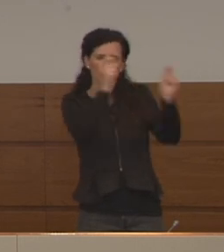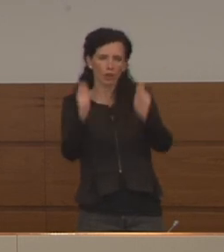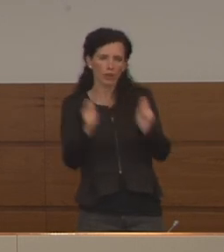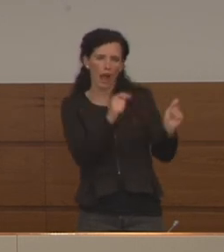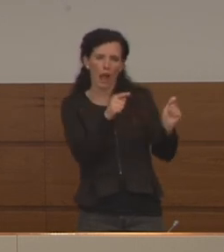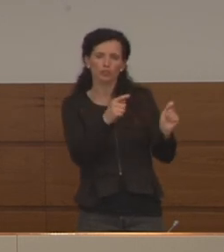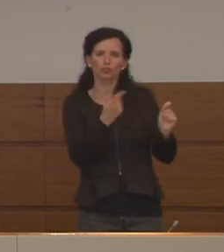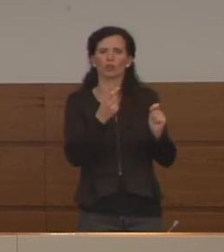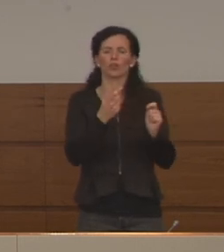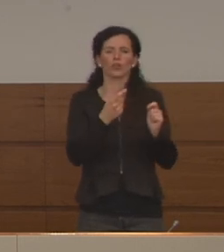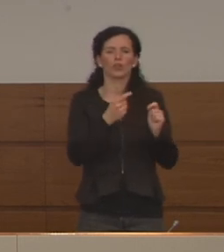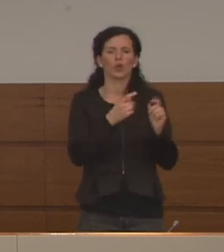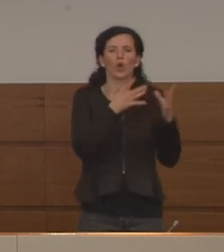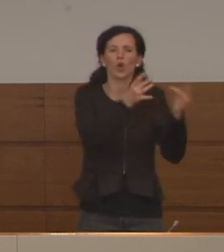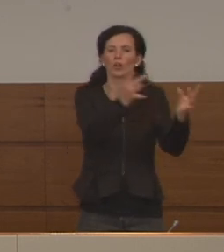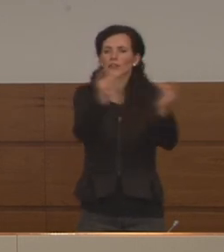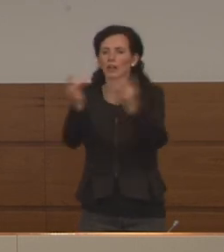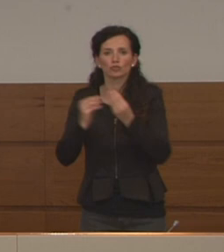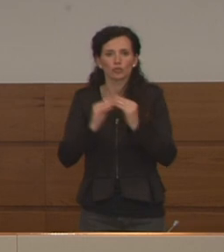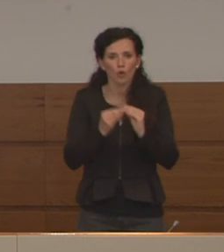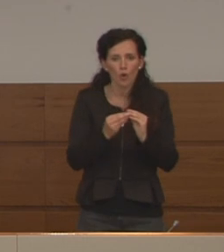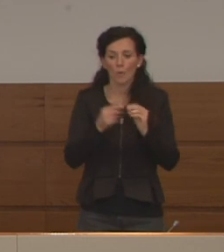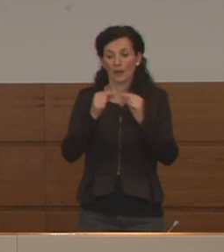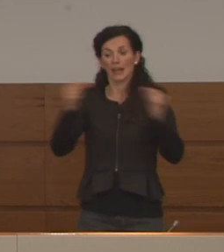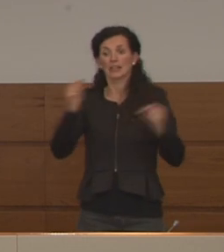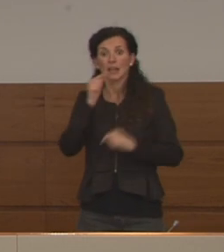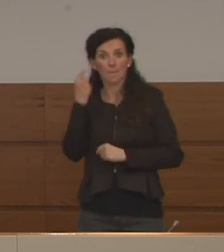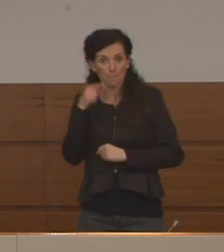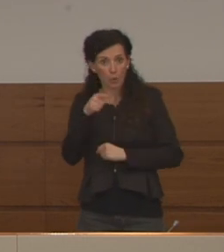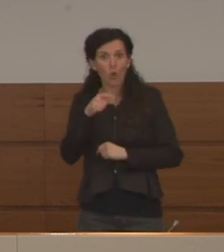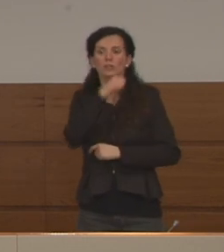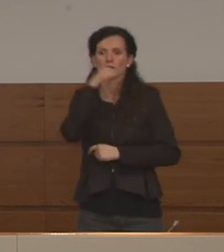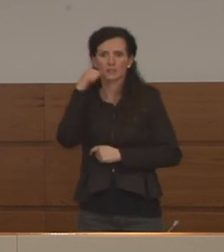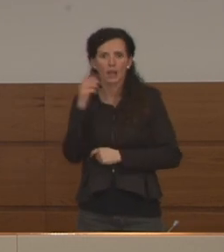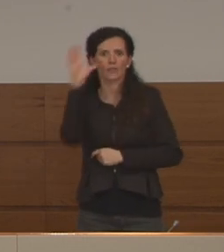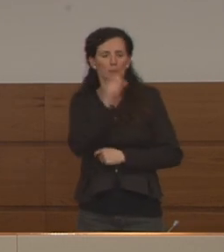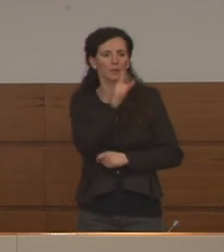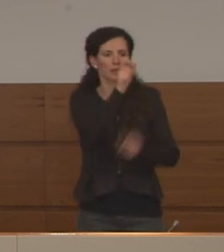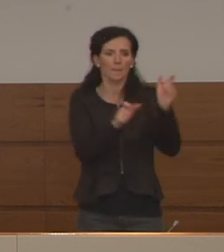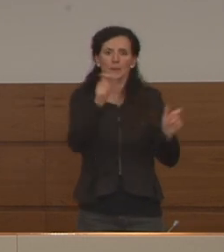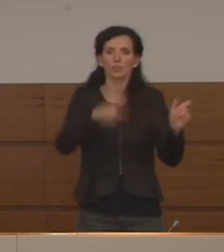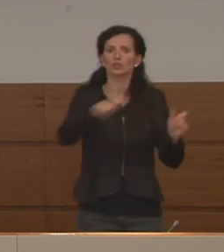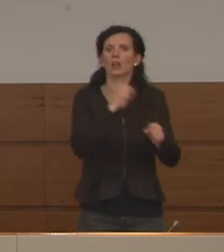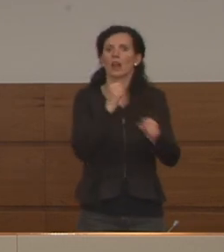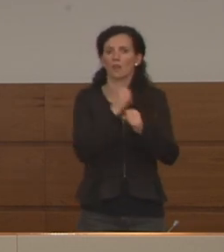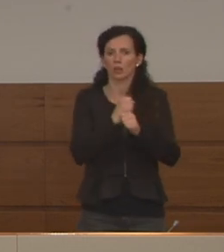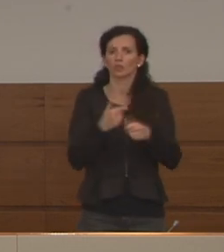periodicamente in modo tale di metterli in massima sicurezza sia loro che tutti gli altri suscettibili che rientreranno al lavoro.